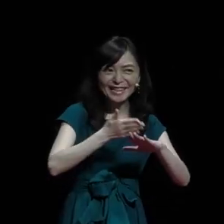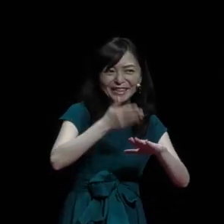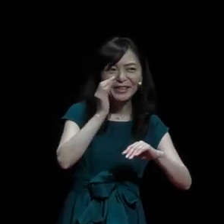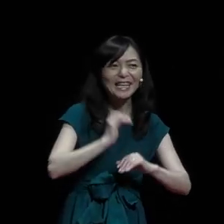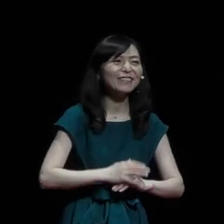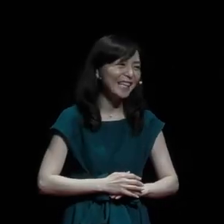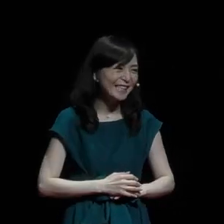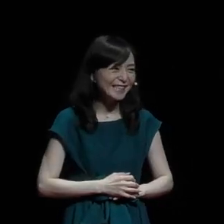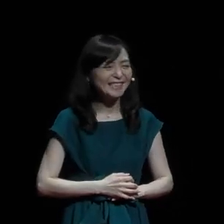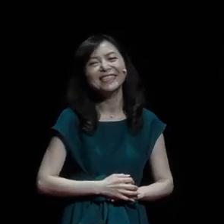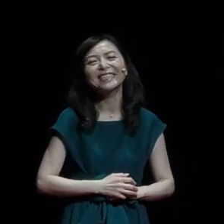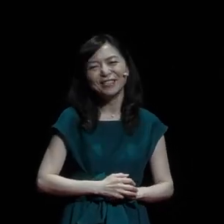Muchas gracias.